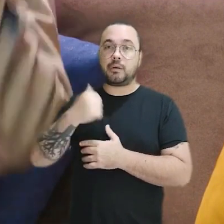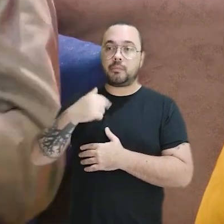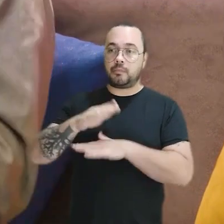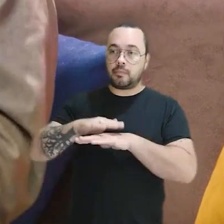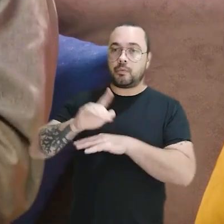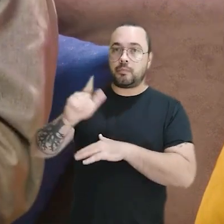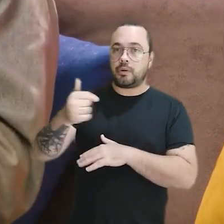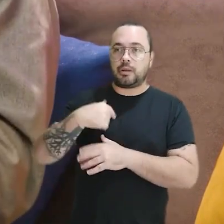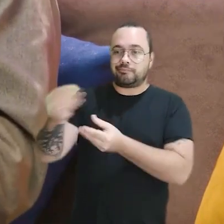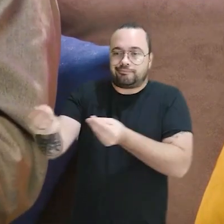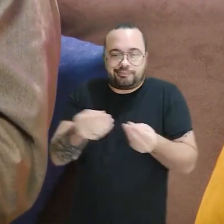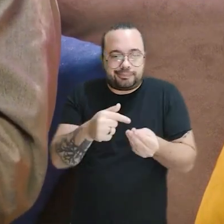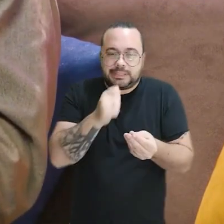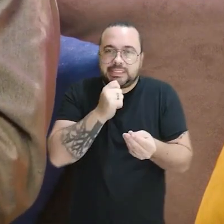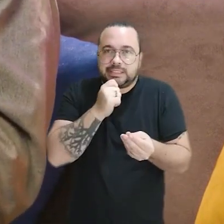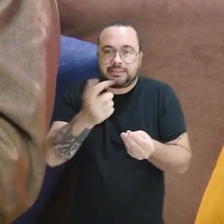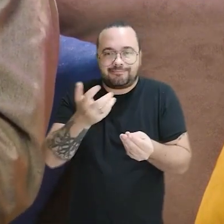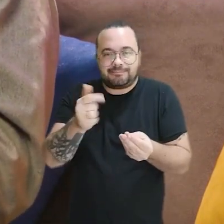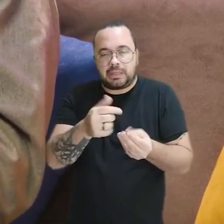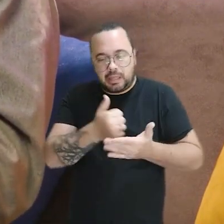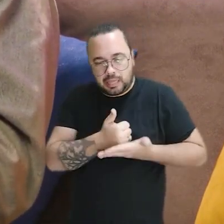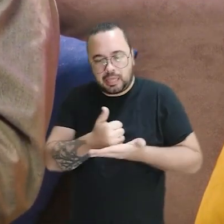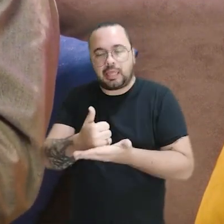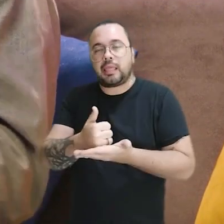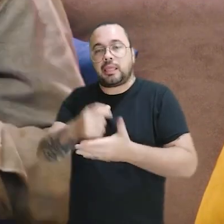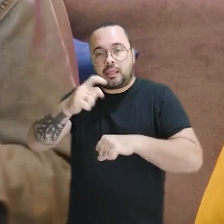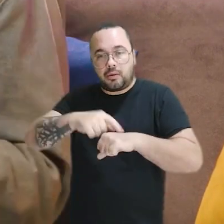Inclusive, eu nem trouxe ele aqui, porque eu só quero andar com ele quando ele já tiver lançado. A gente fez uma...